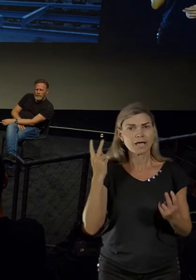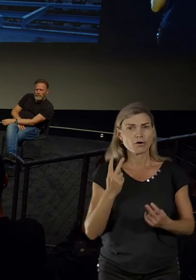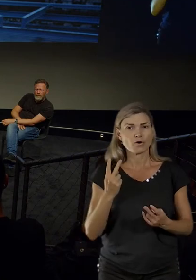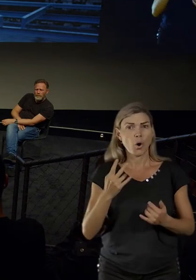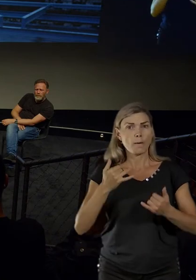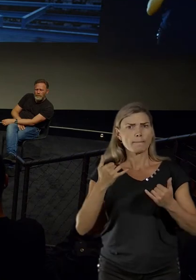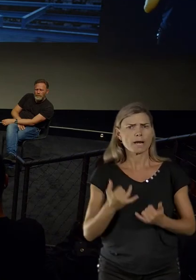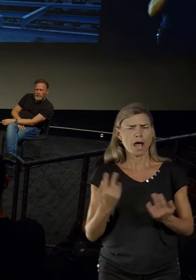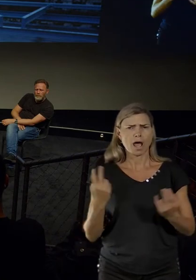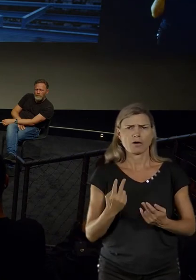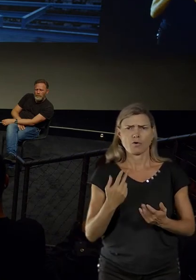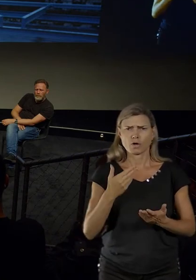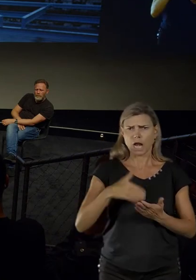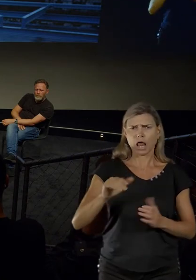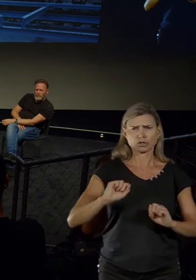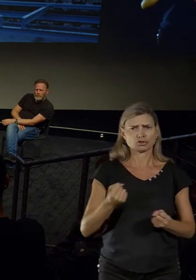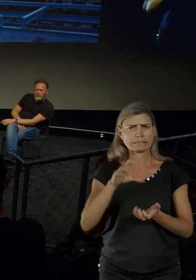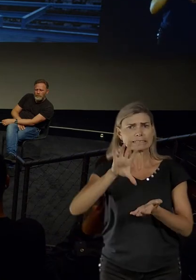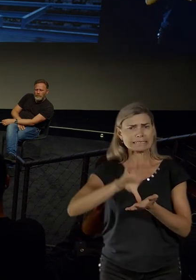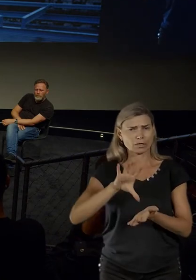Mně připadá, jak mluvíte o těch